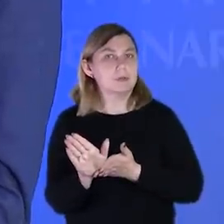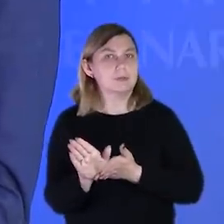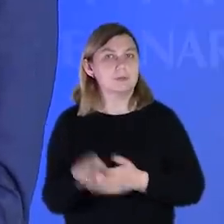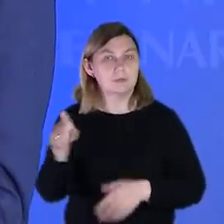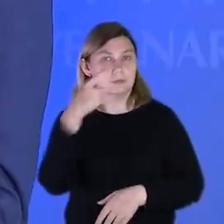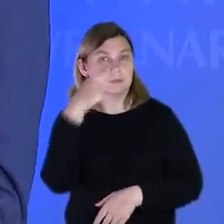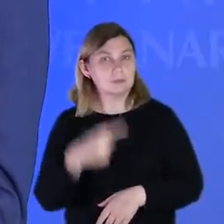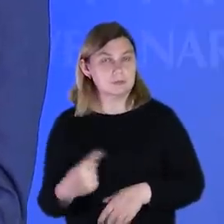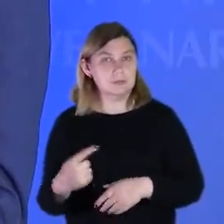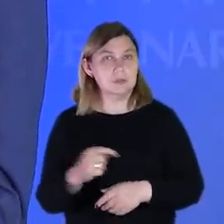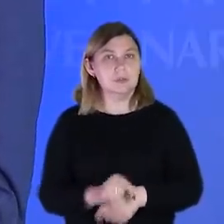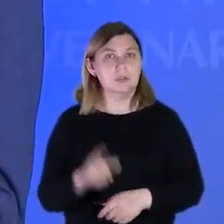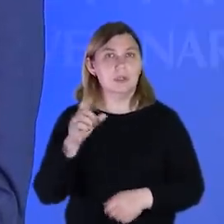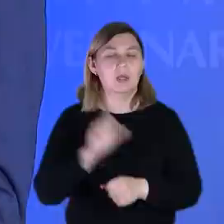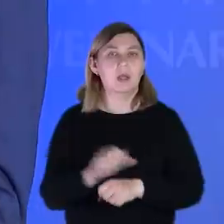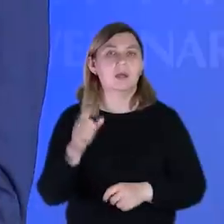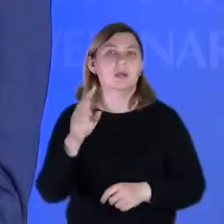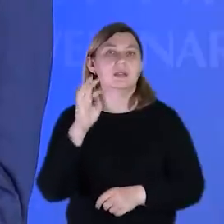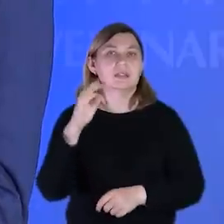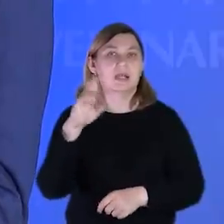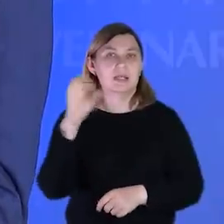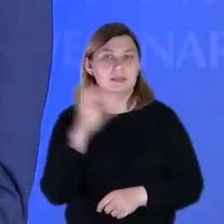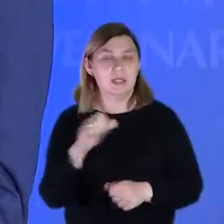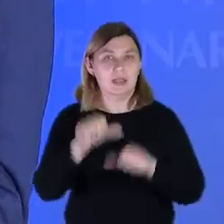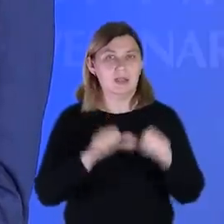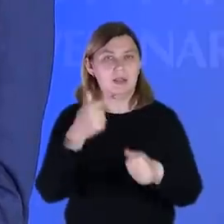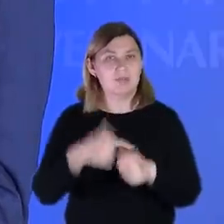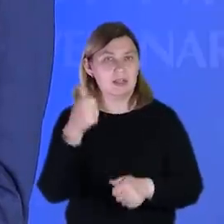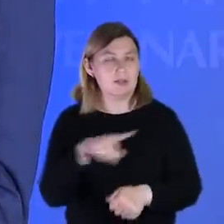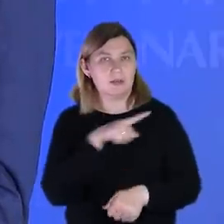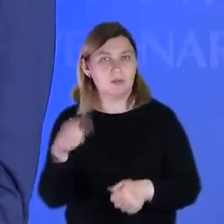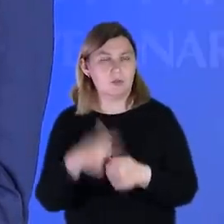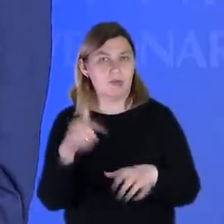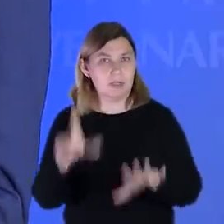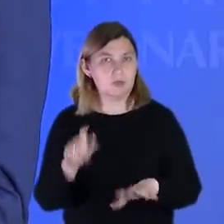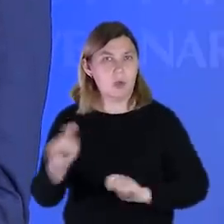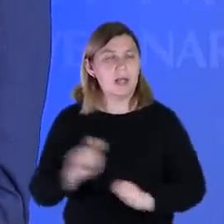Sowietów operacja "Trust" (lata '21 , - '27), która jest reakcją na